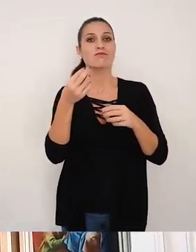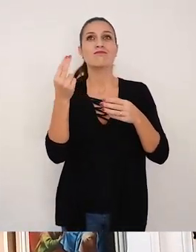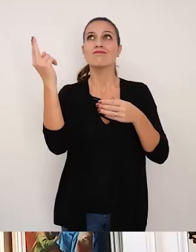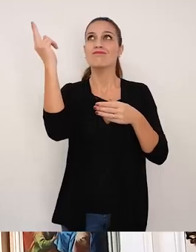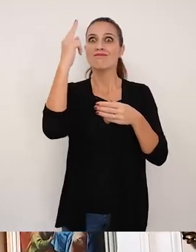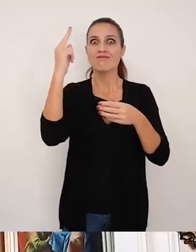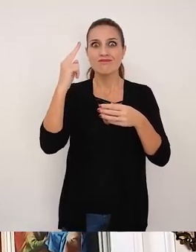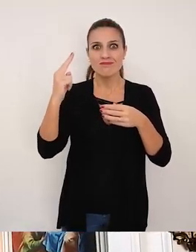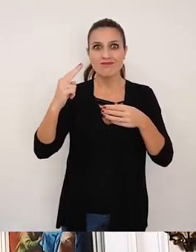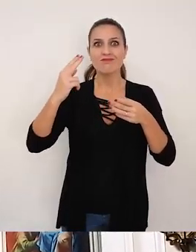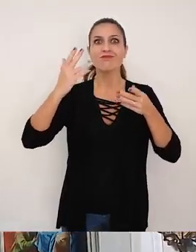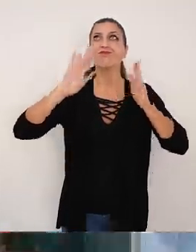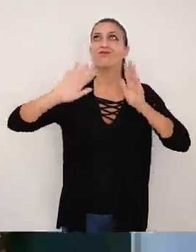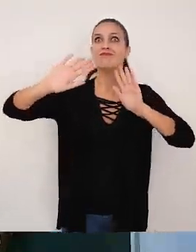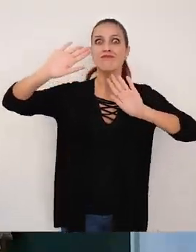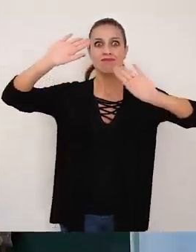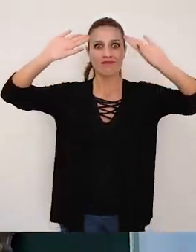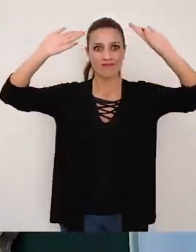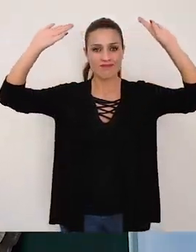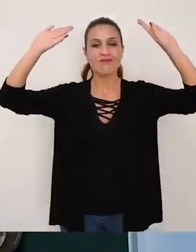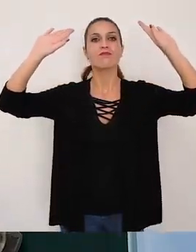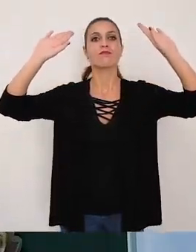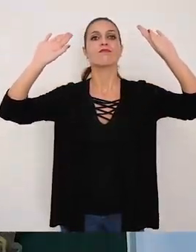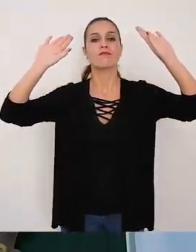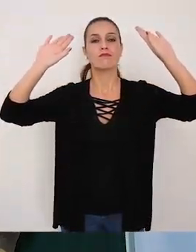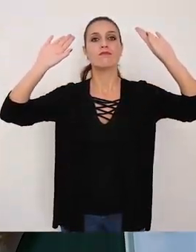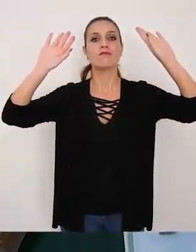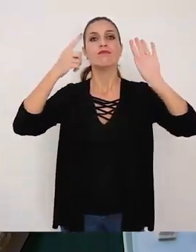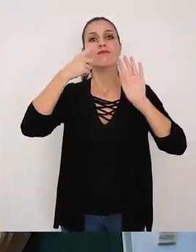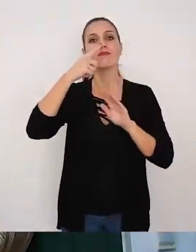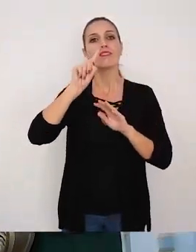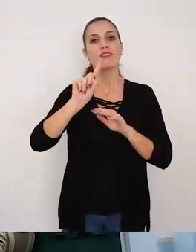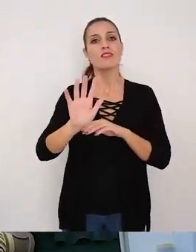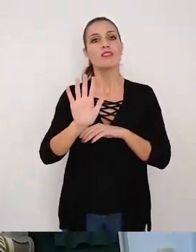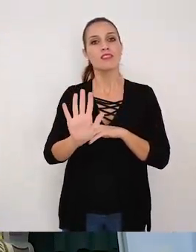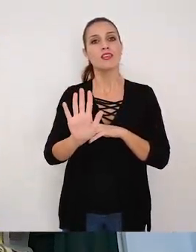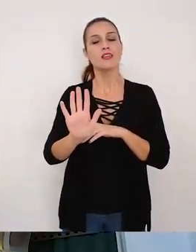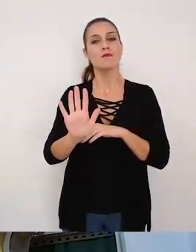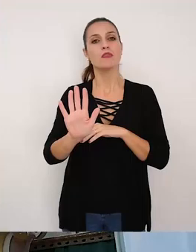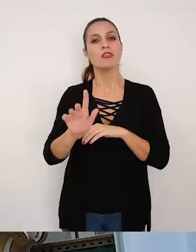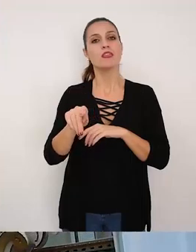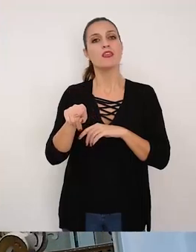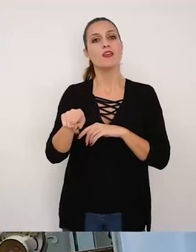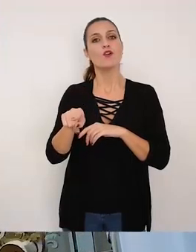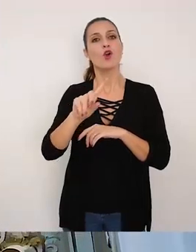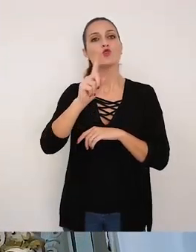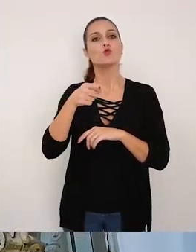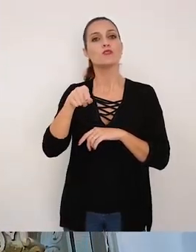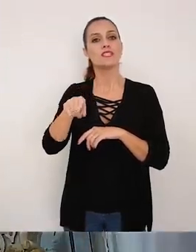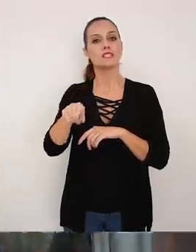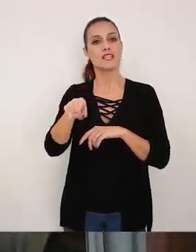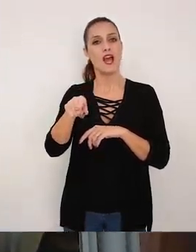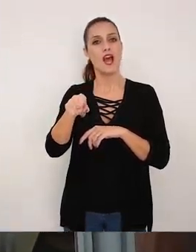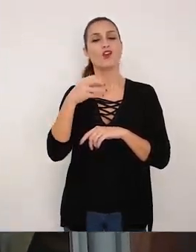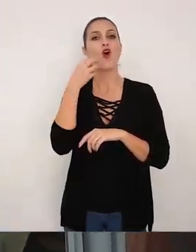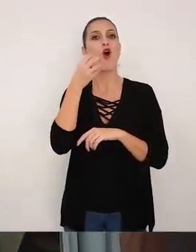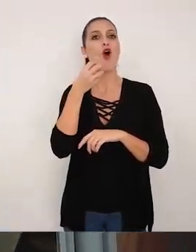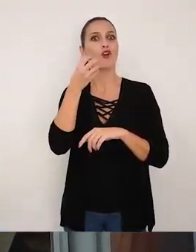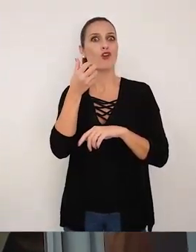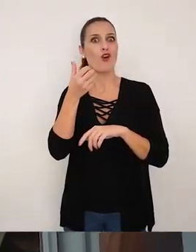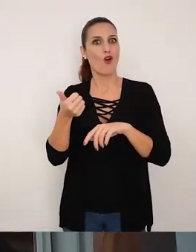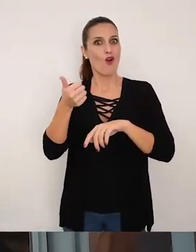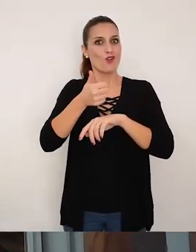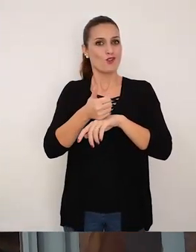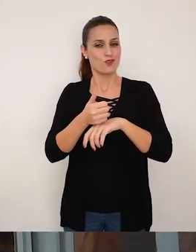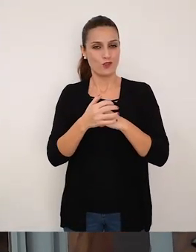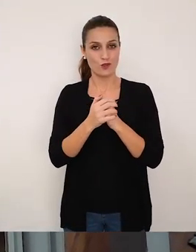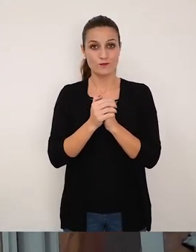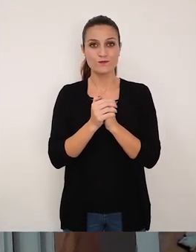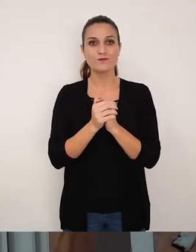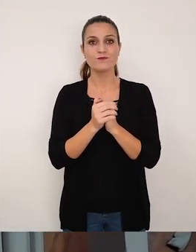pigmenti che esaltano e impreziosiscono la struttura, cuore della devozione giurdignanese.